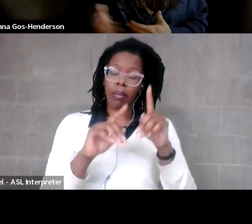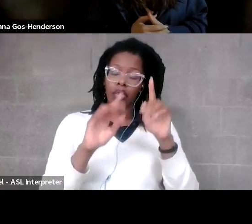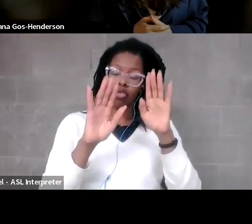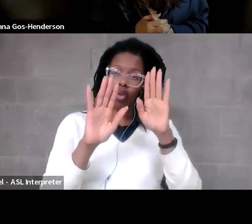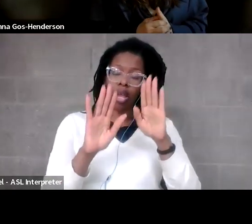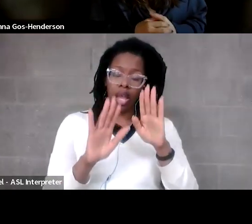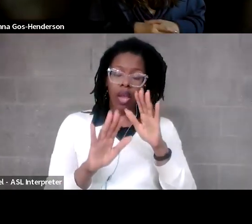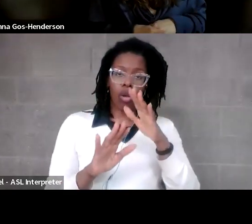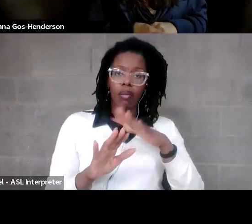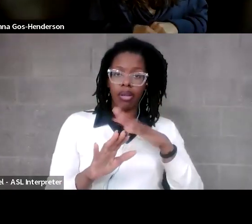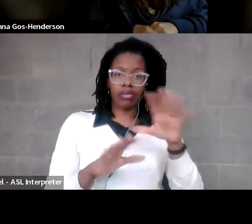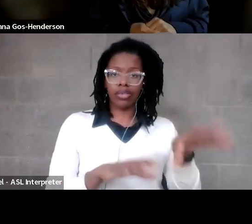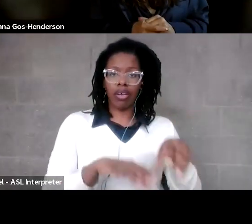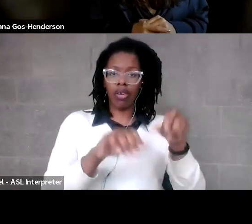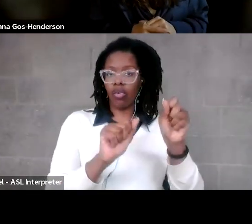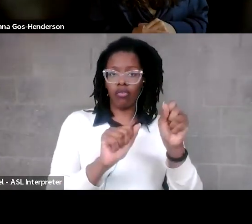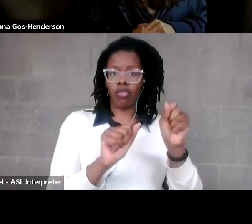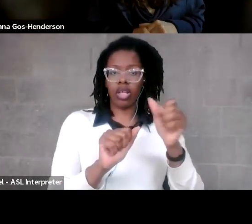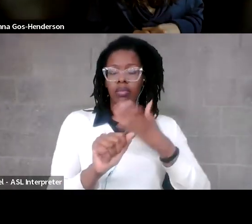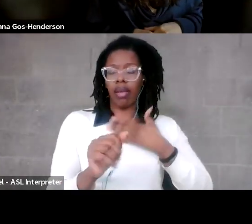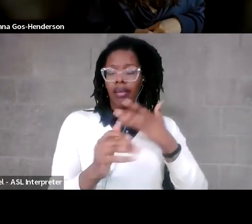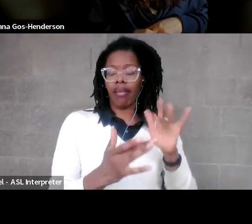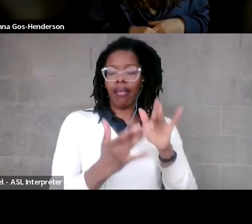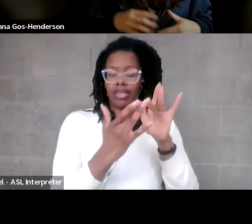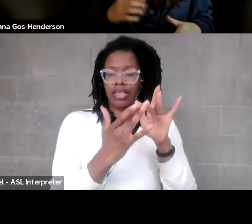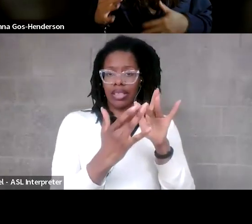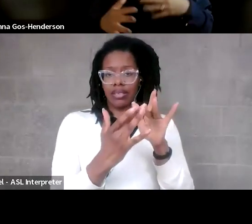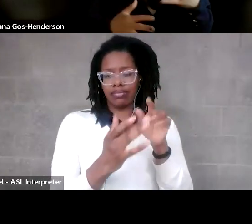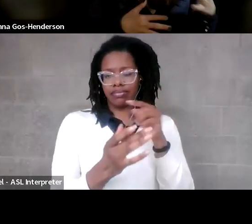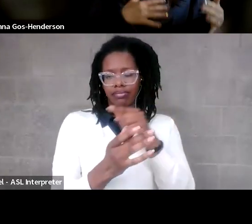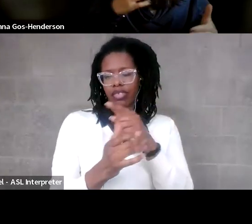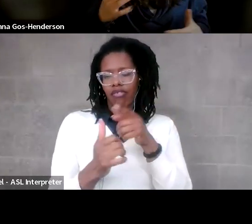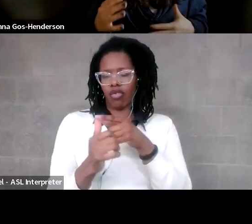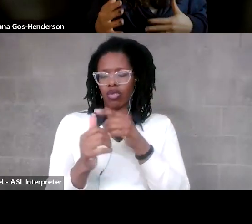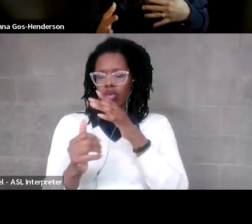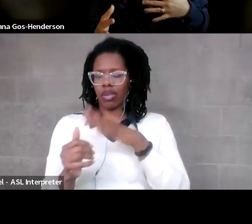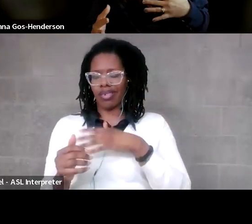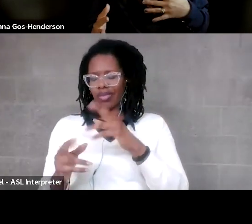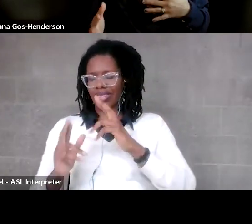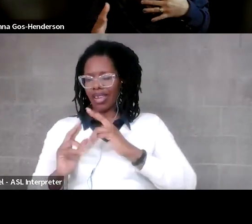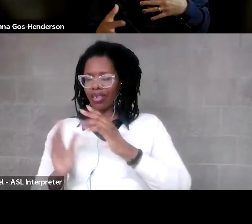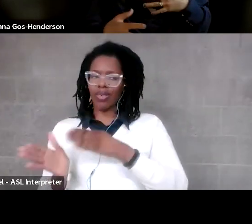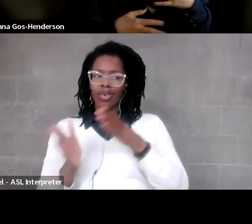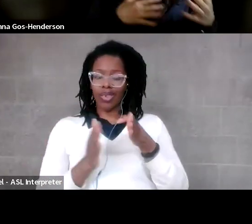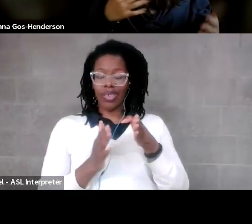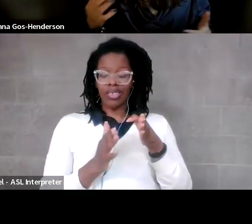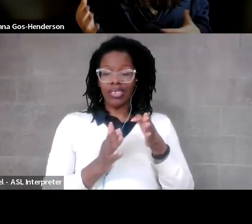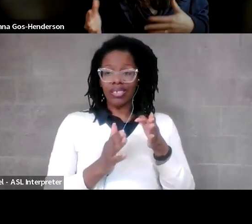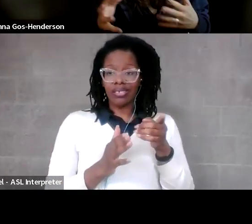el puesto de mi contacto original que se retiró. Y ahora estamos trabajando en los métodos preferidos